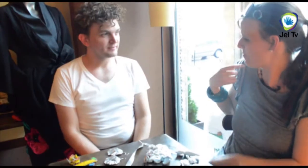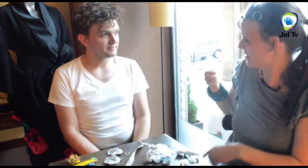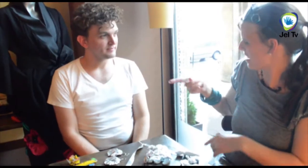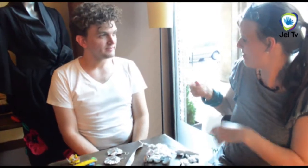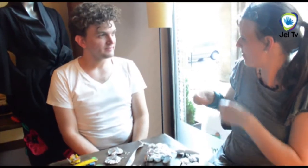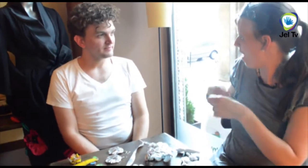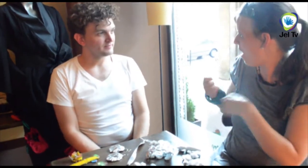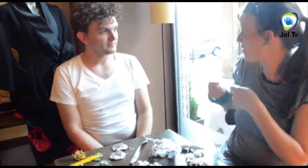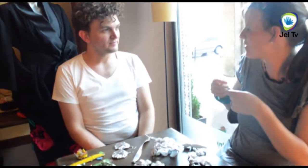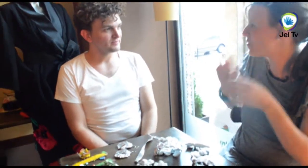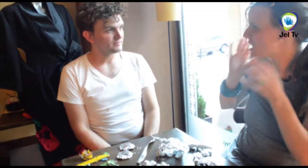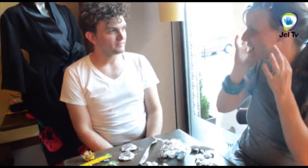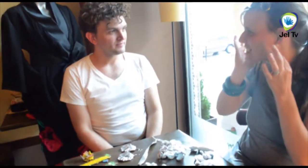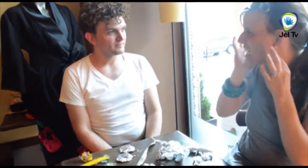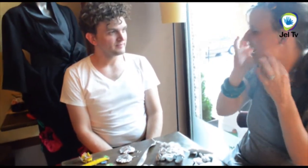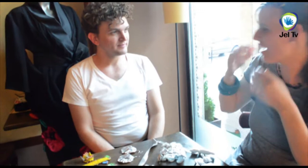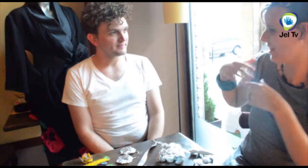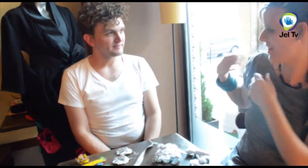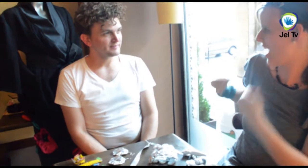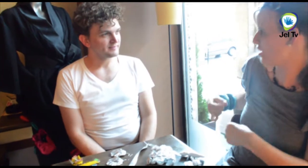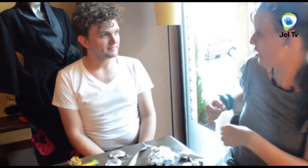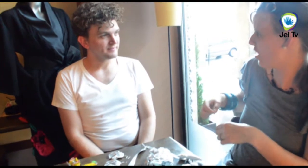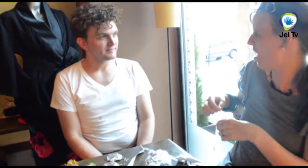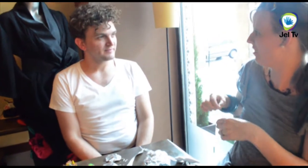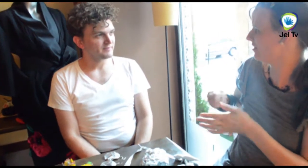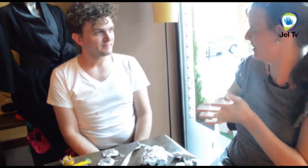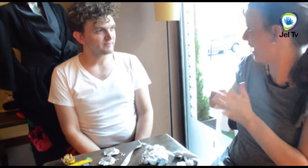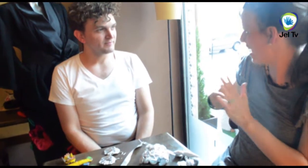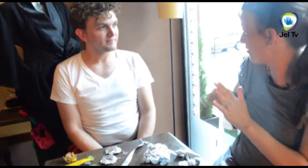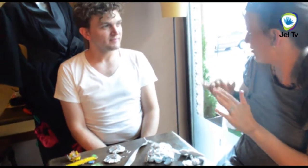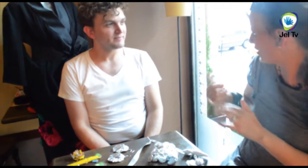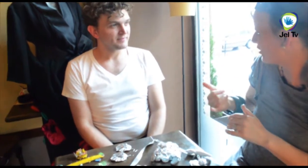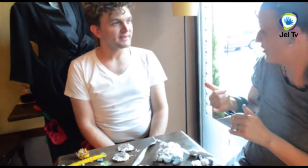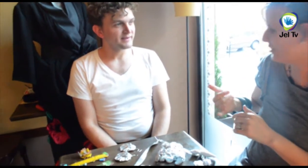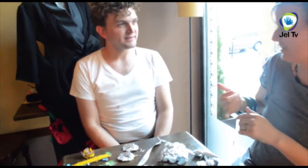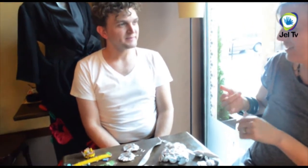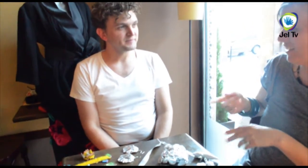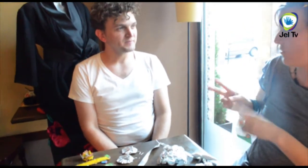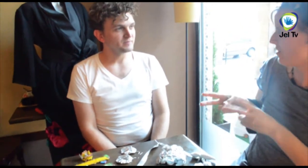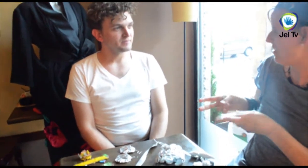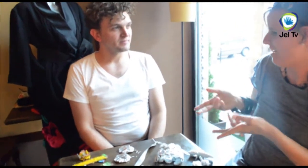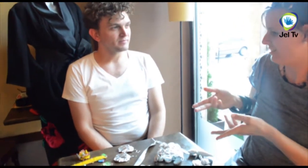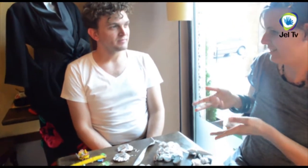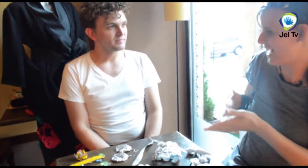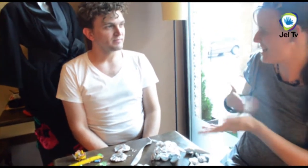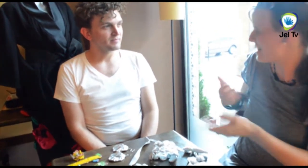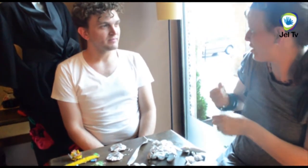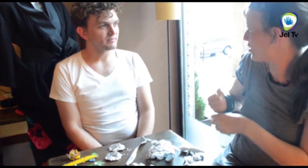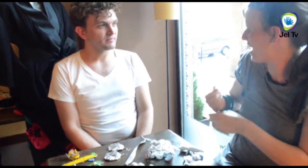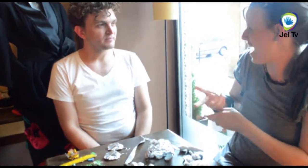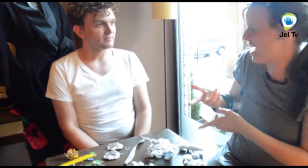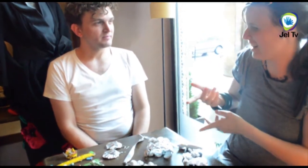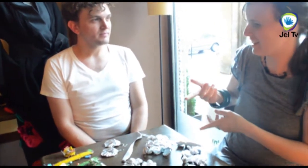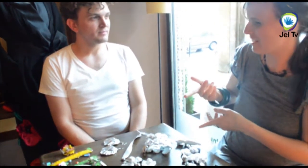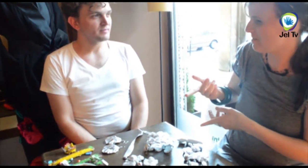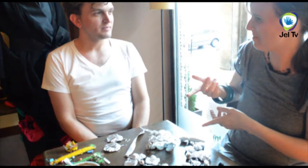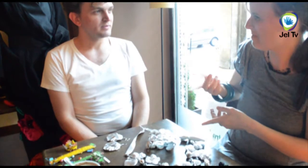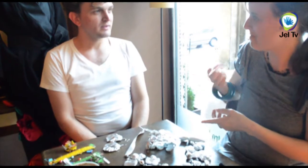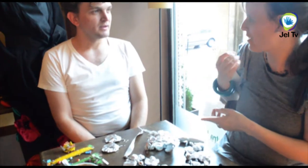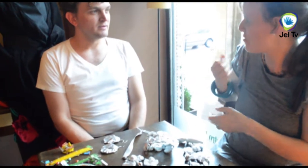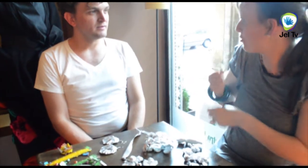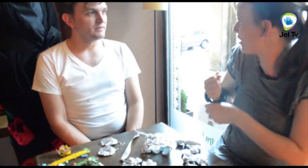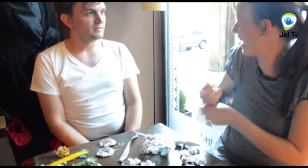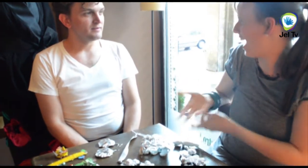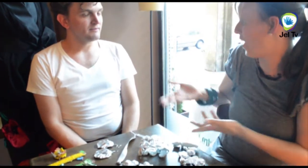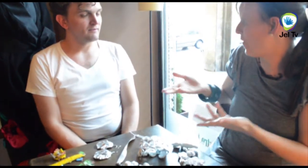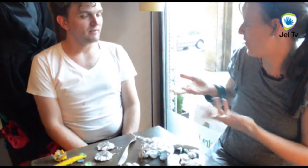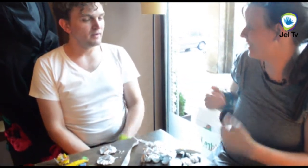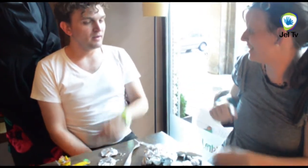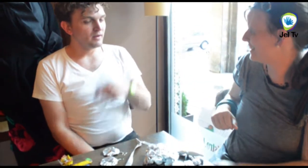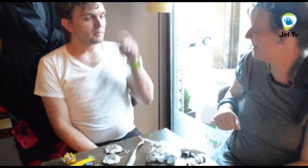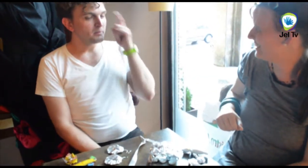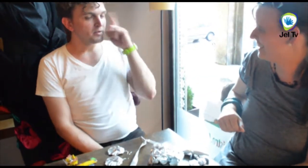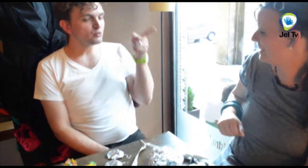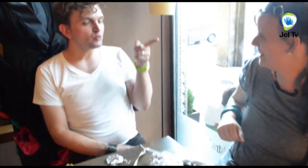Tudom, foglalkozol ékszerekkel, táskákkal, és tervezel is. Hogyan kezdted csinálni? Mikor csinálod?